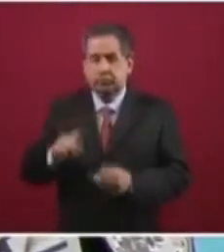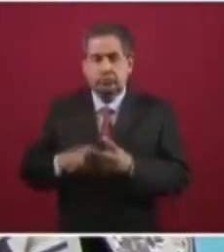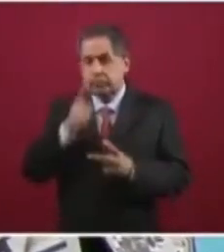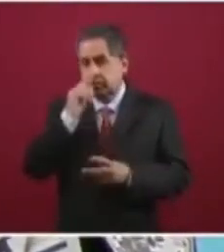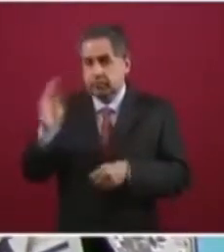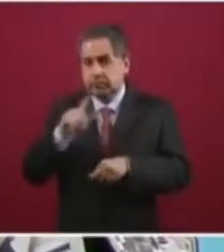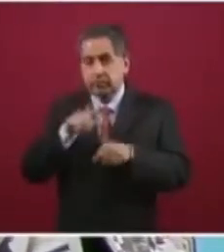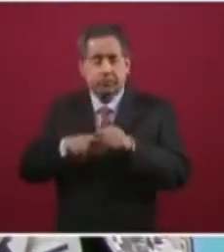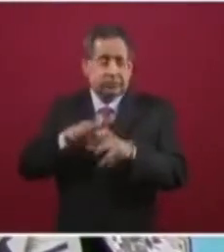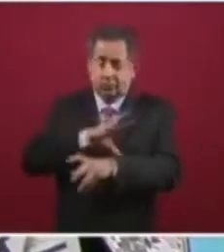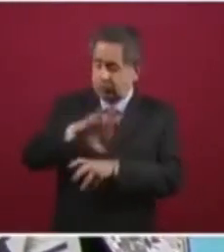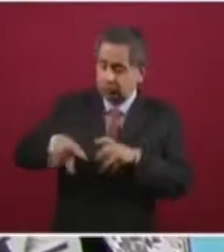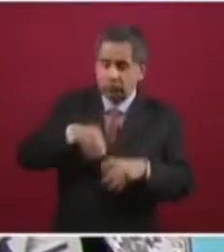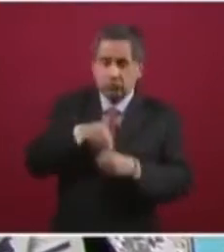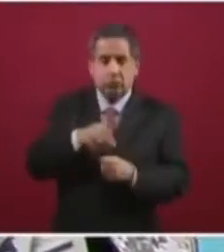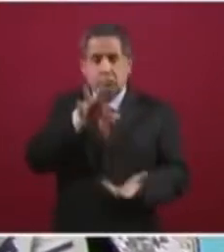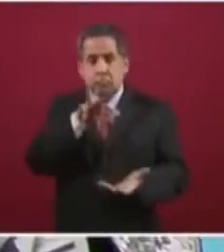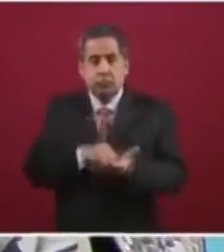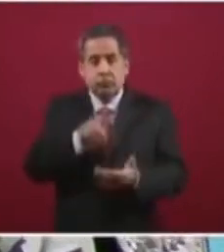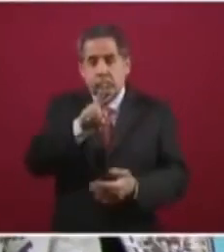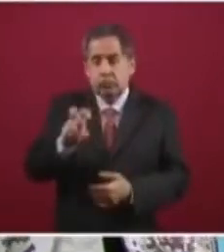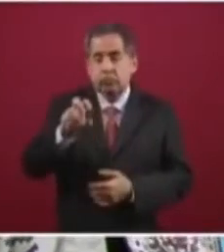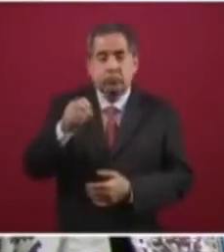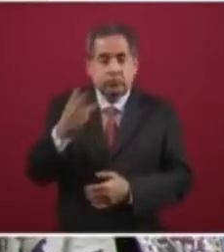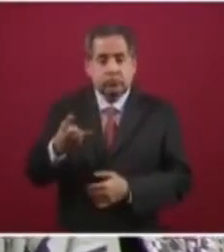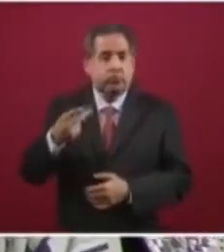un total de cinco mil 203 elementos.